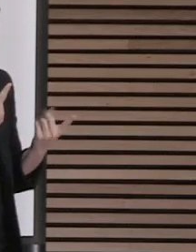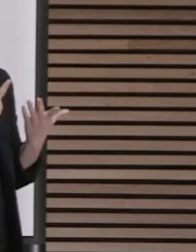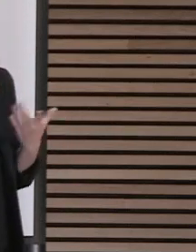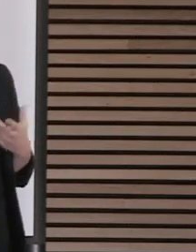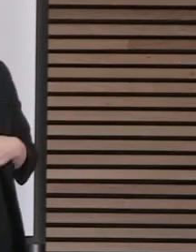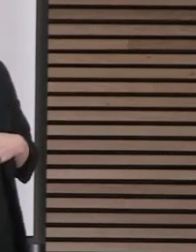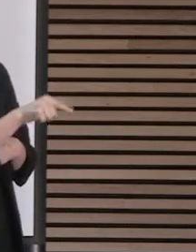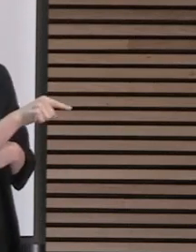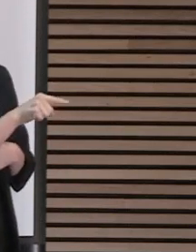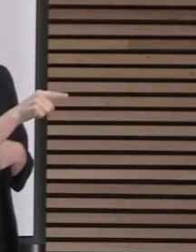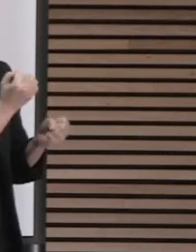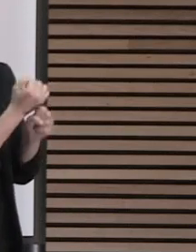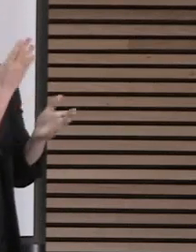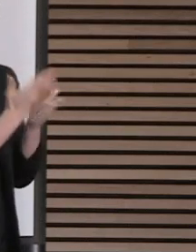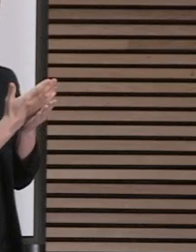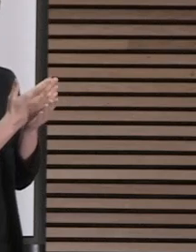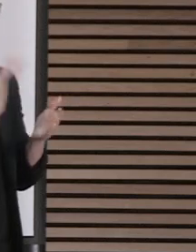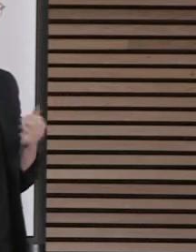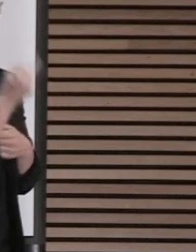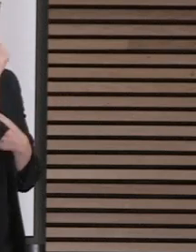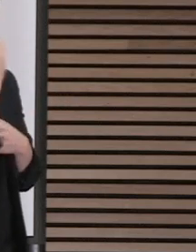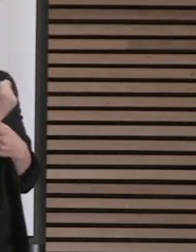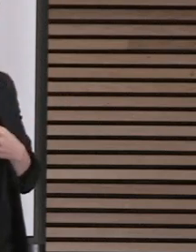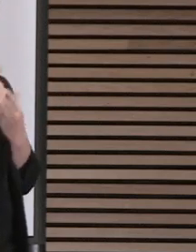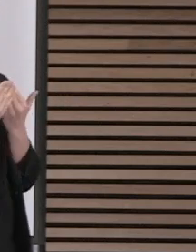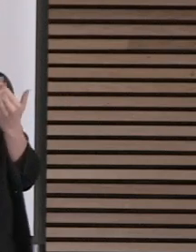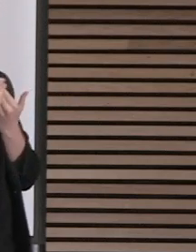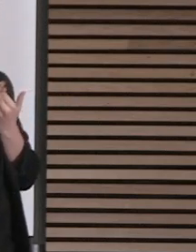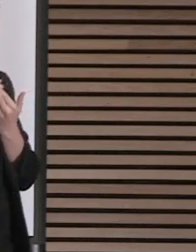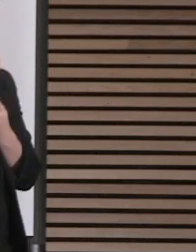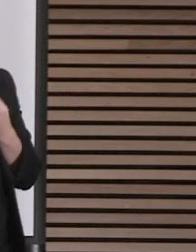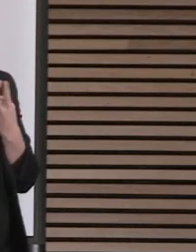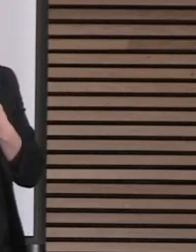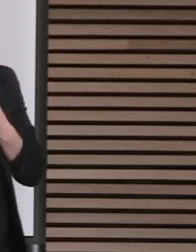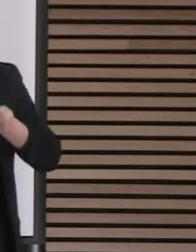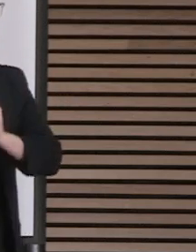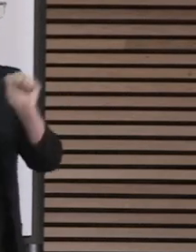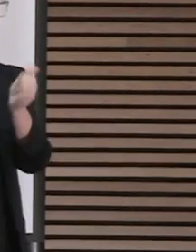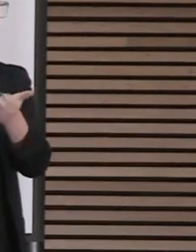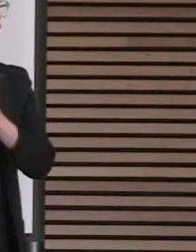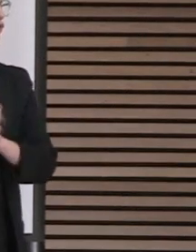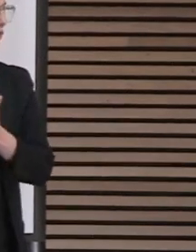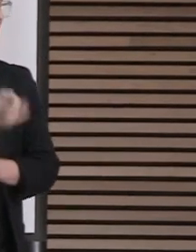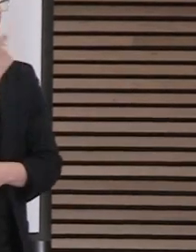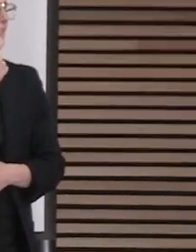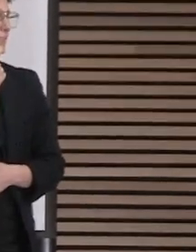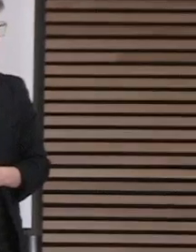tenei ko nga GP me nga pokap aromatawai hapori. Kei te haere